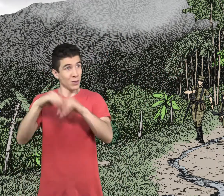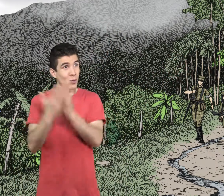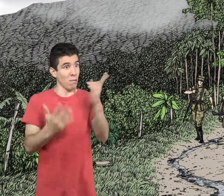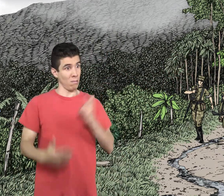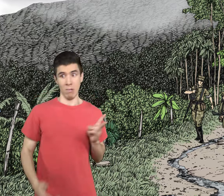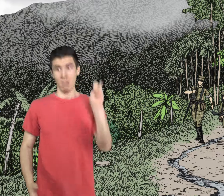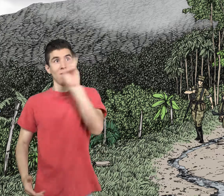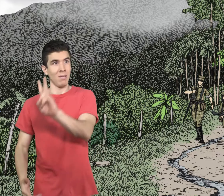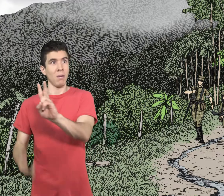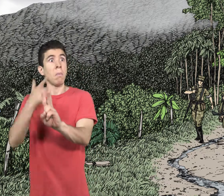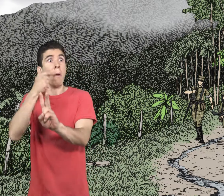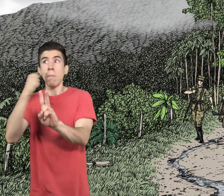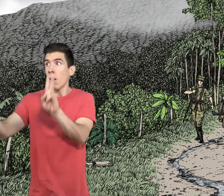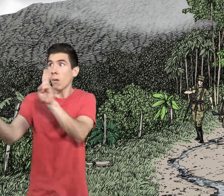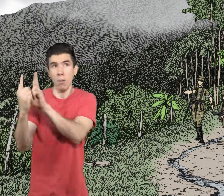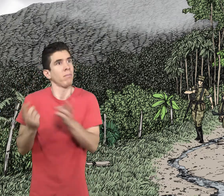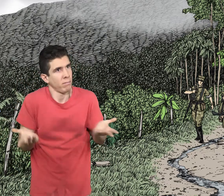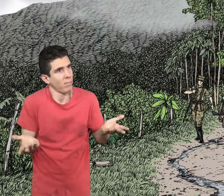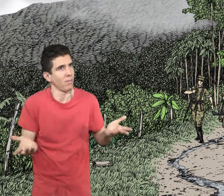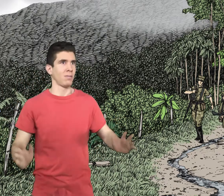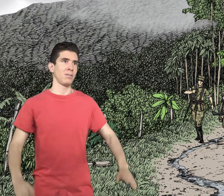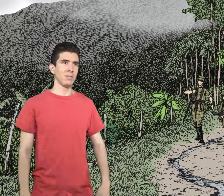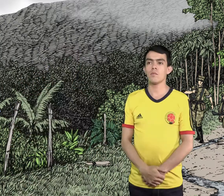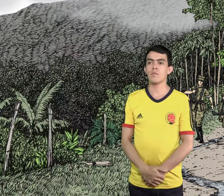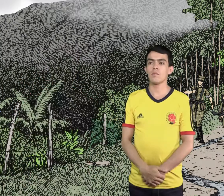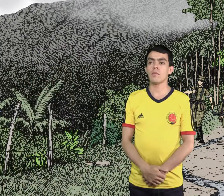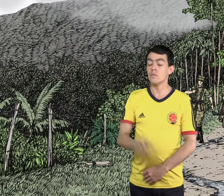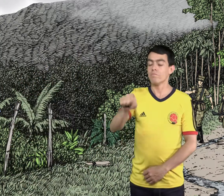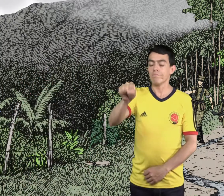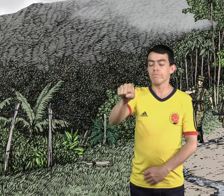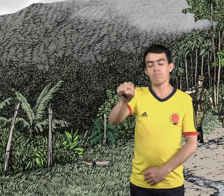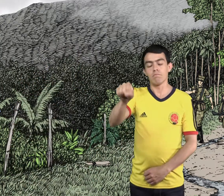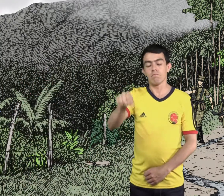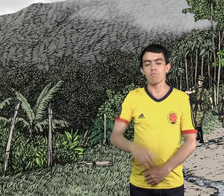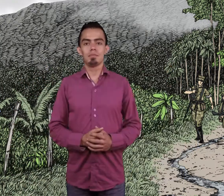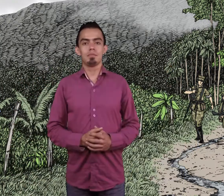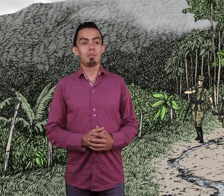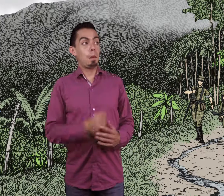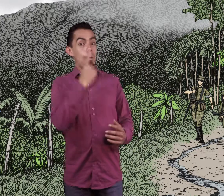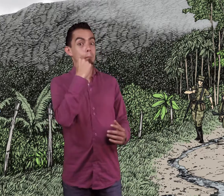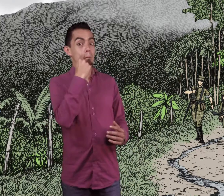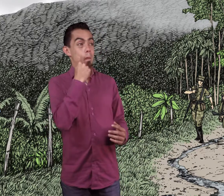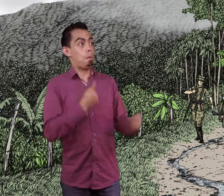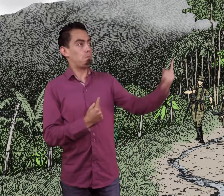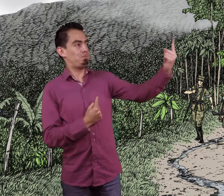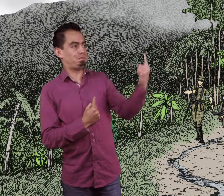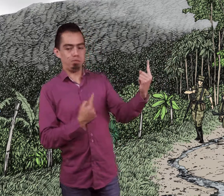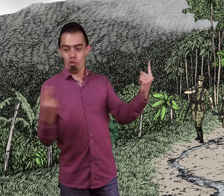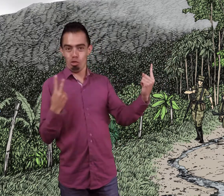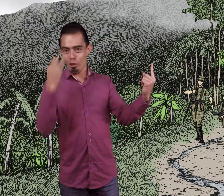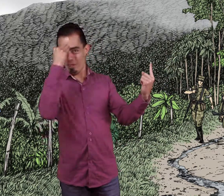Al llegar mi papá, le contamos lo que acababa de pasar con "los muchachos”.